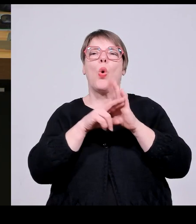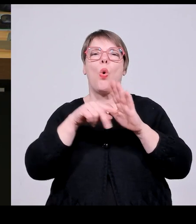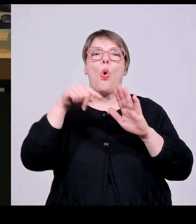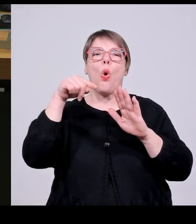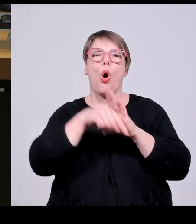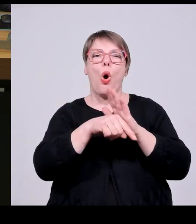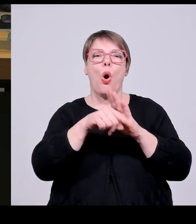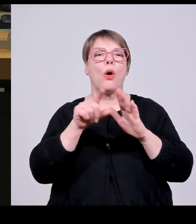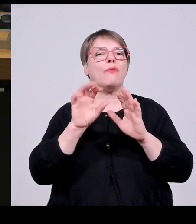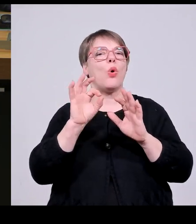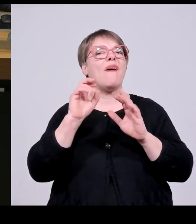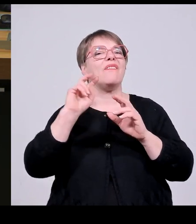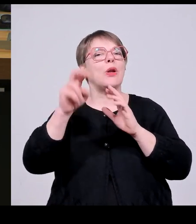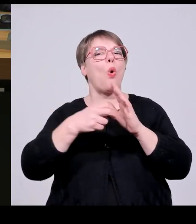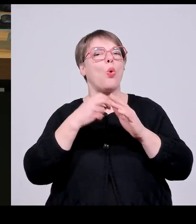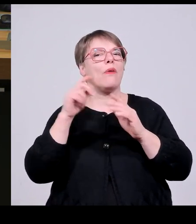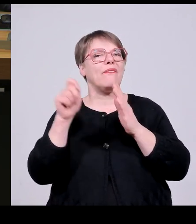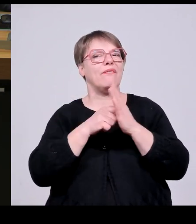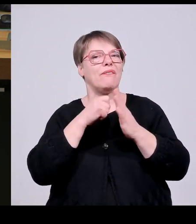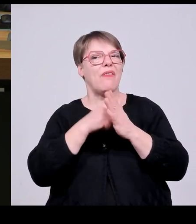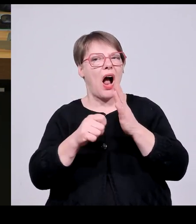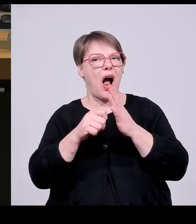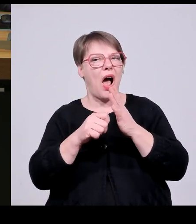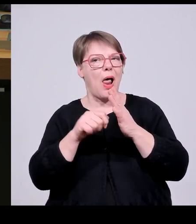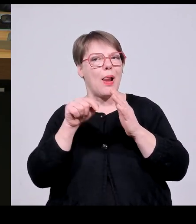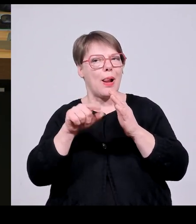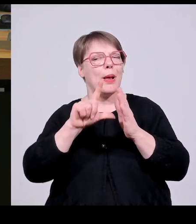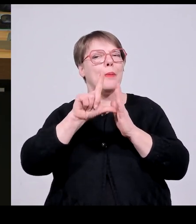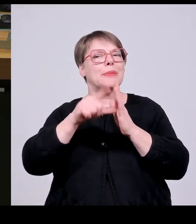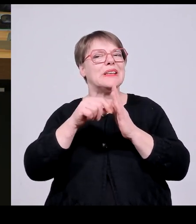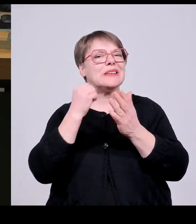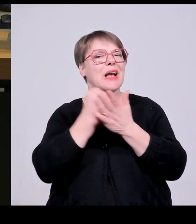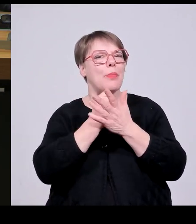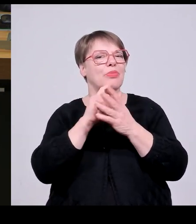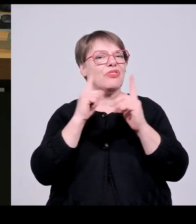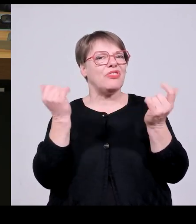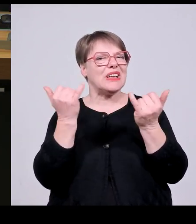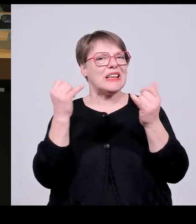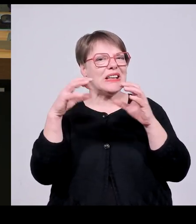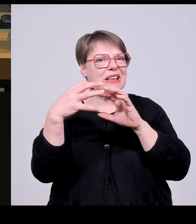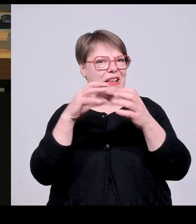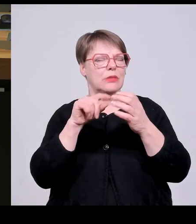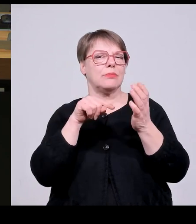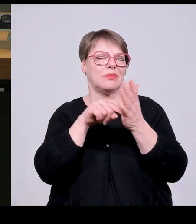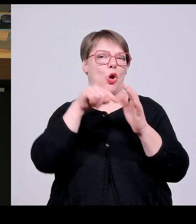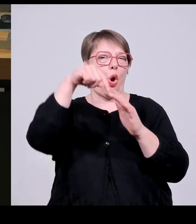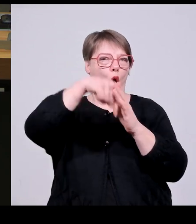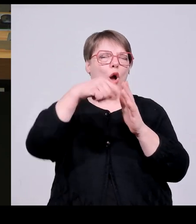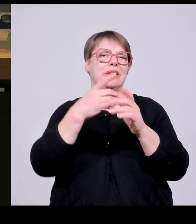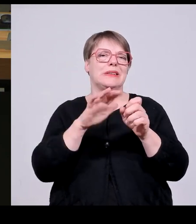dabei auch auf Expertise gesetzt, auf die regelmäßig auch der Senat von Berlin vertraut, damit es hier nicht heißt, die CDU hätte hier Parteifreunde